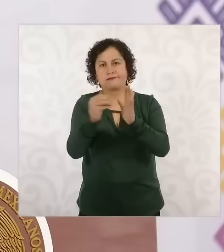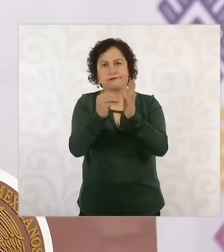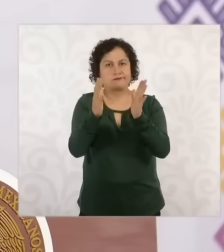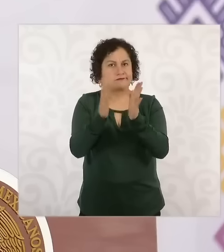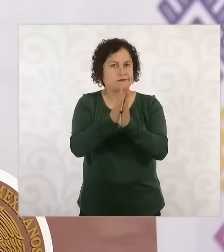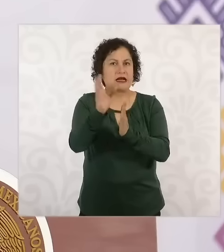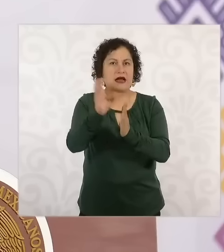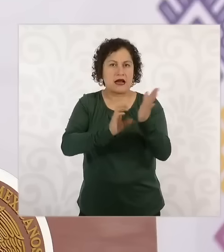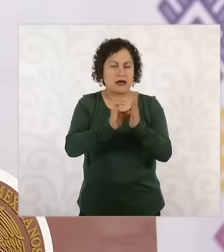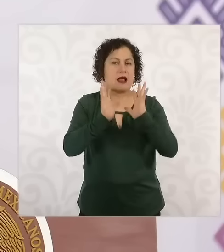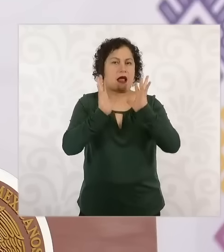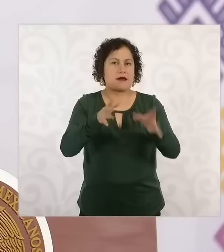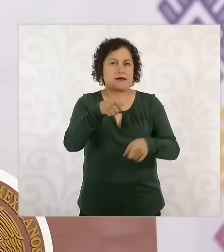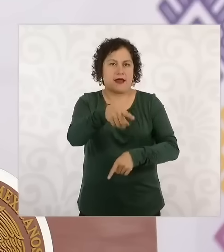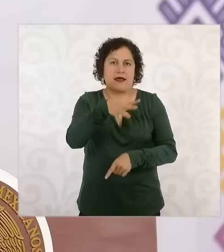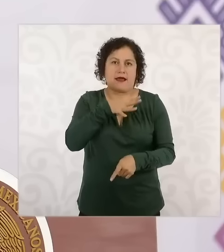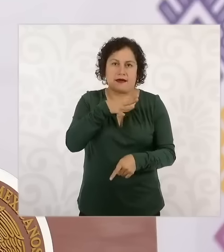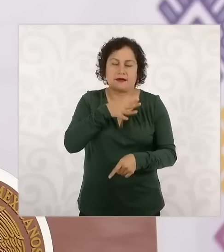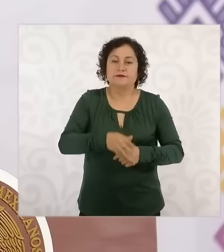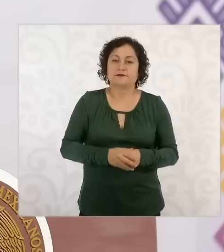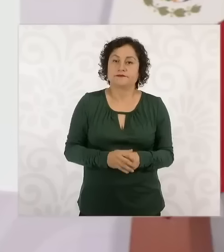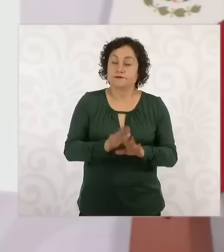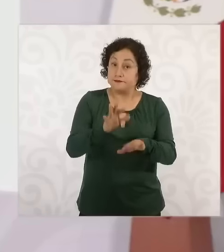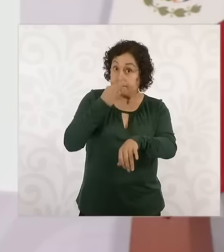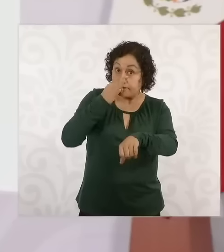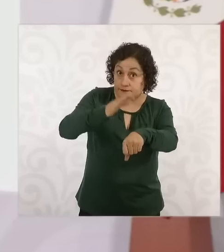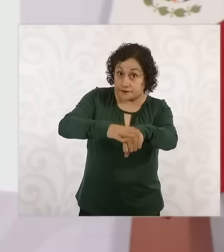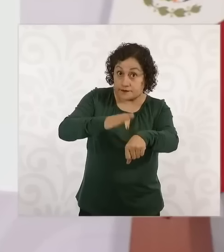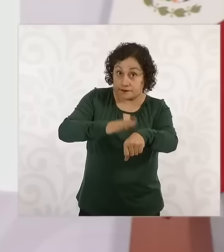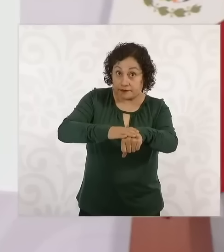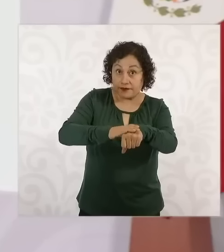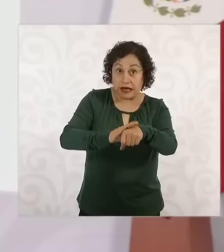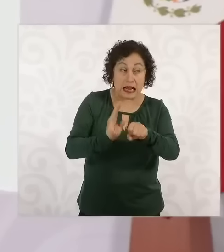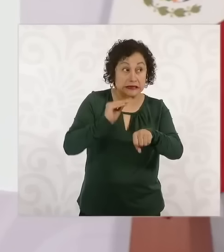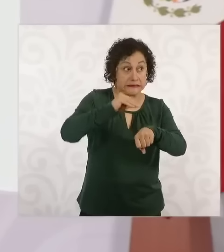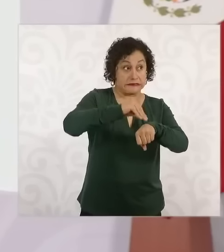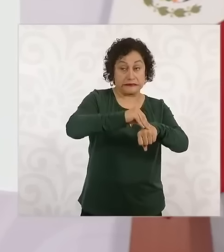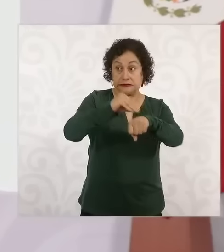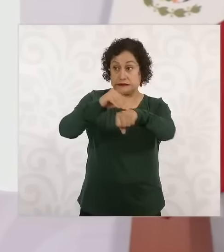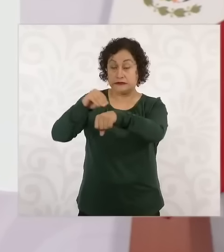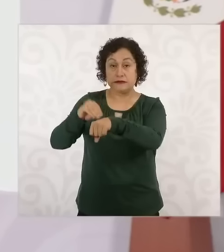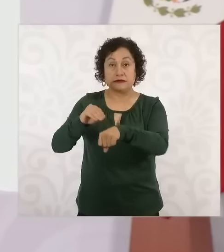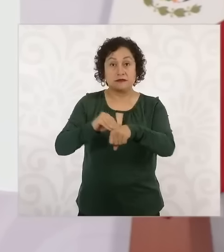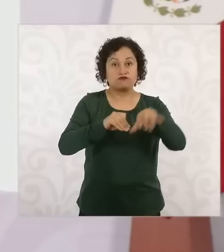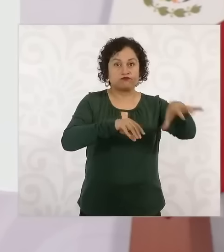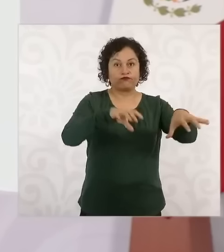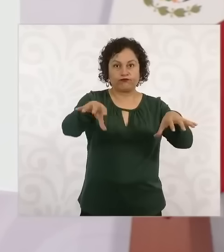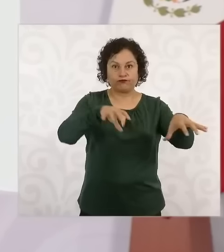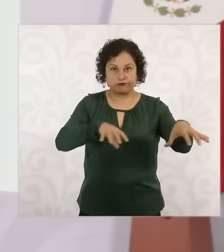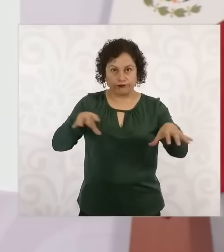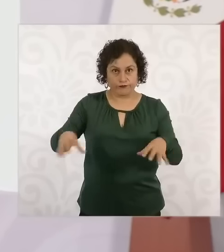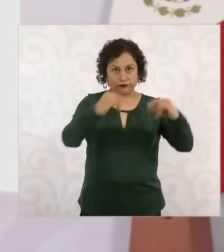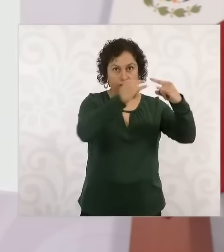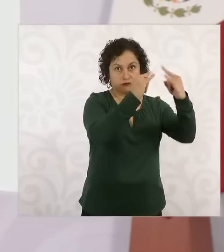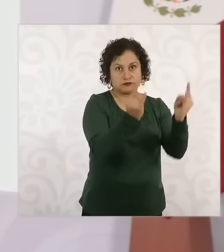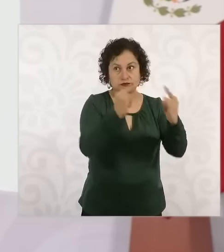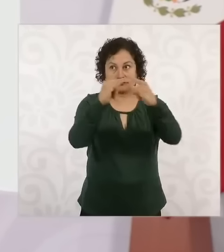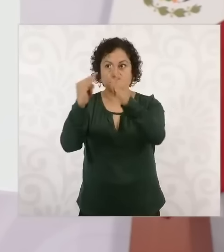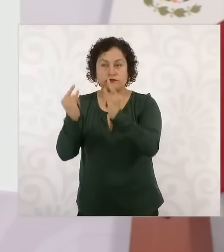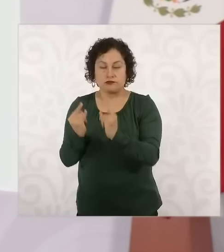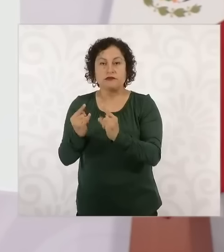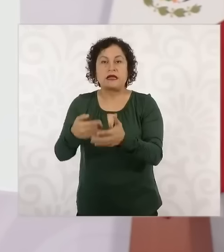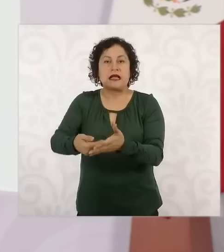que los módulos eh que se van a instalar se van a publicar previo a la llegada del día 2 de marzo.